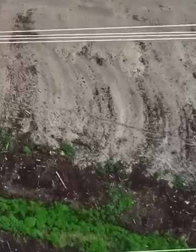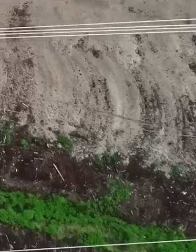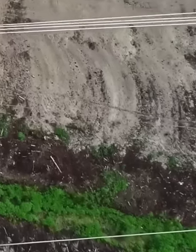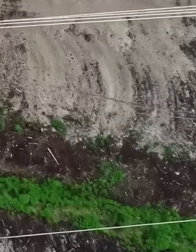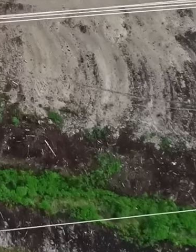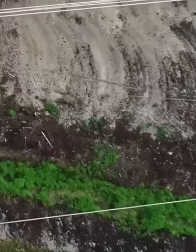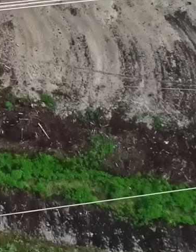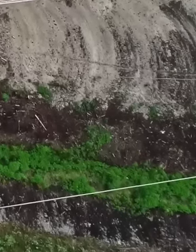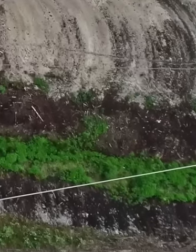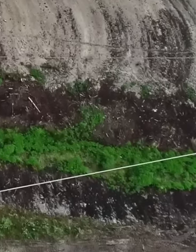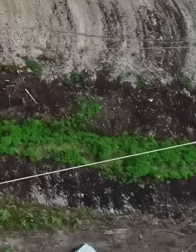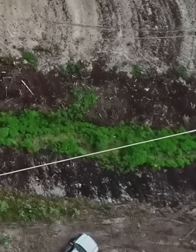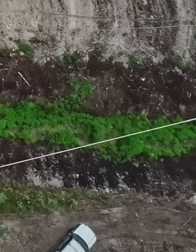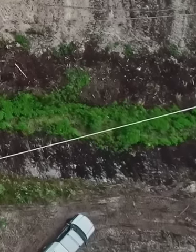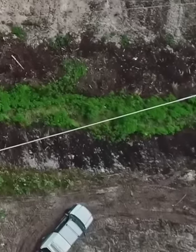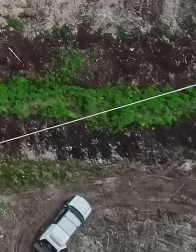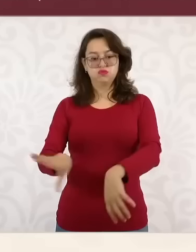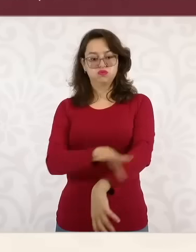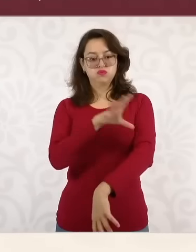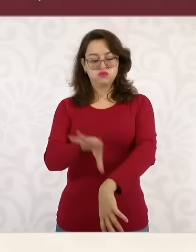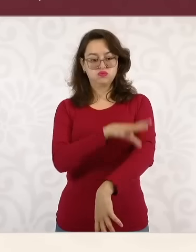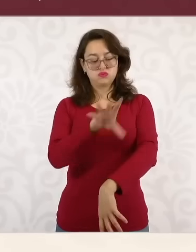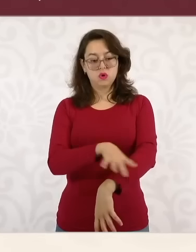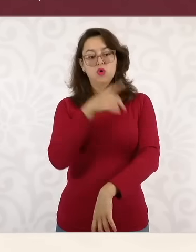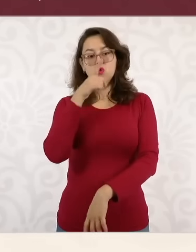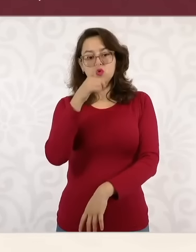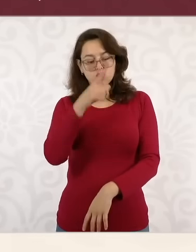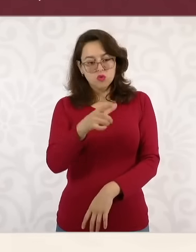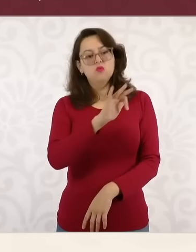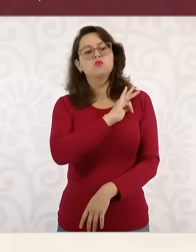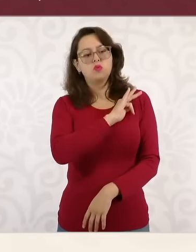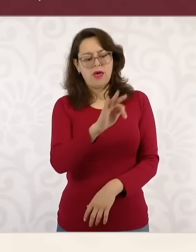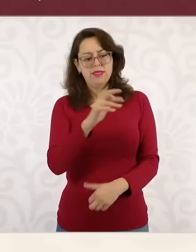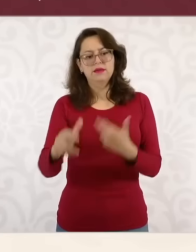real del sistema, del crecimiento esperado de distintas regiones y la necesidad de que podamos